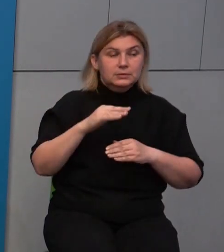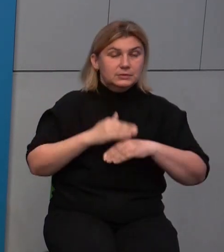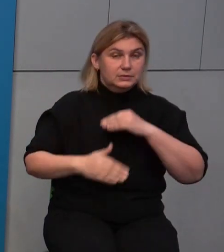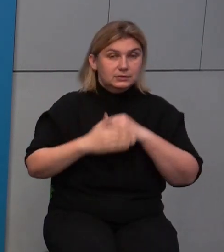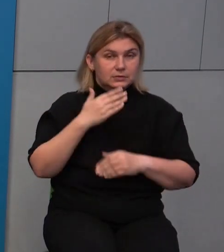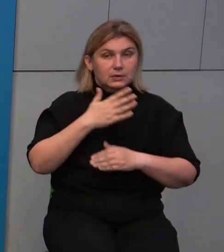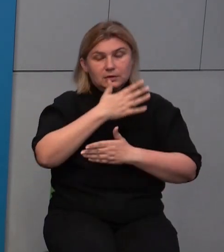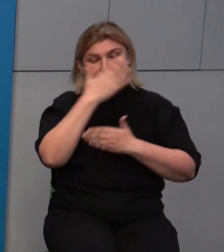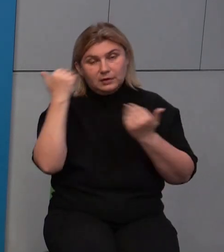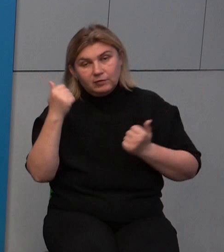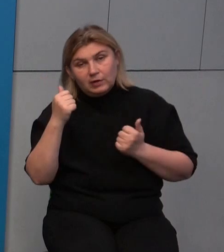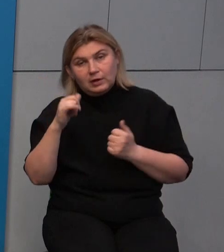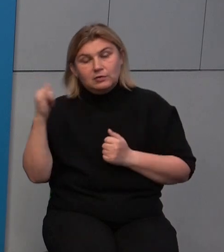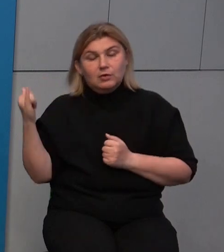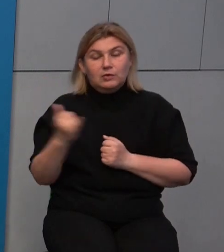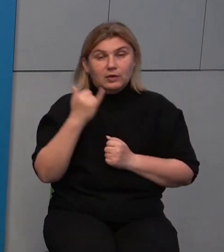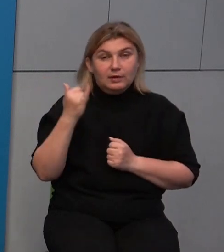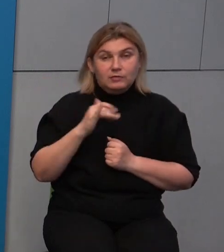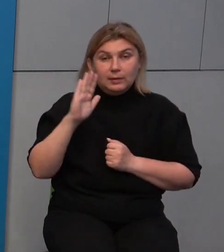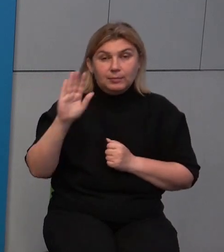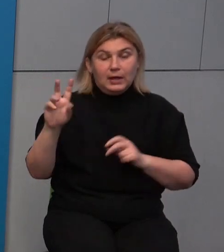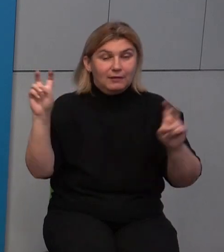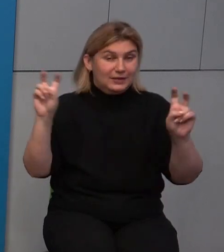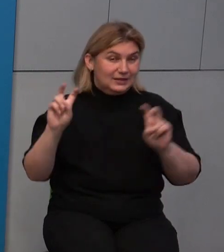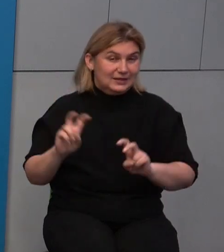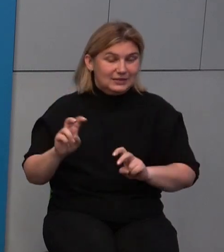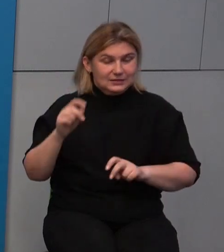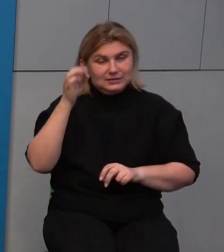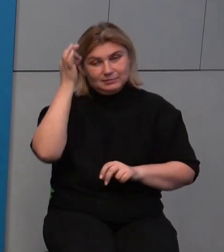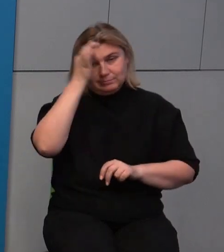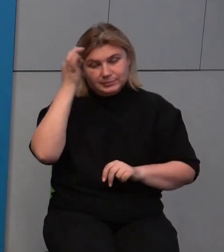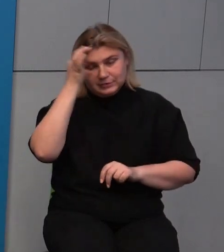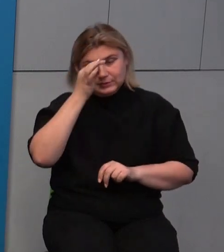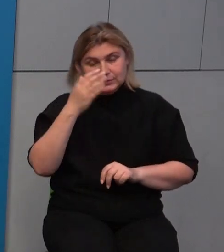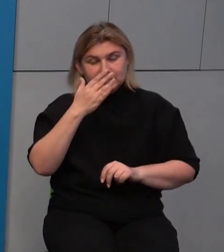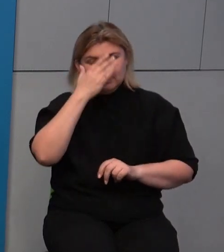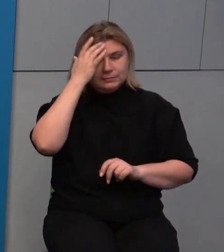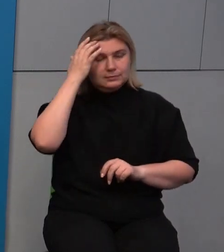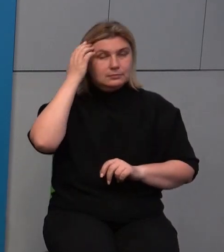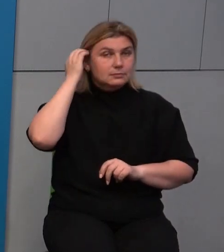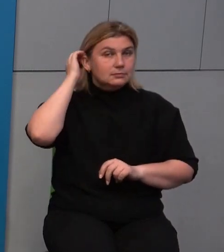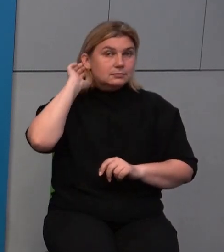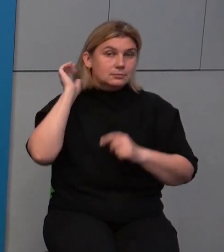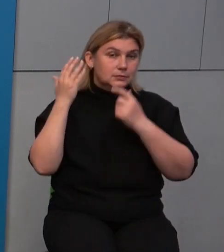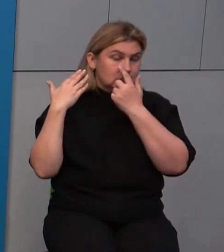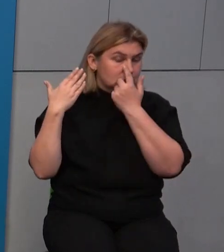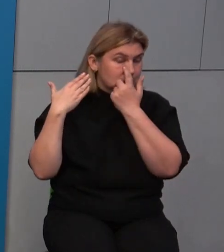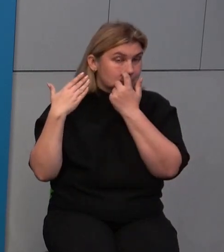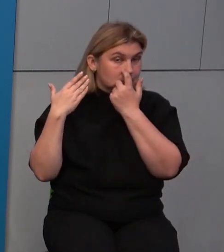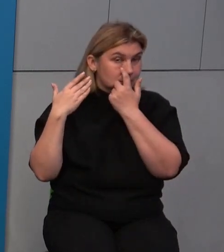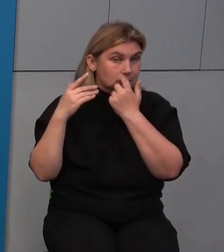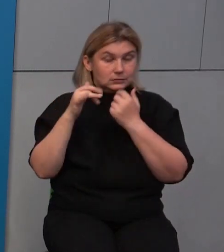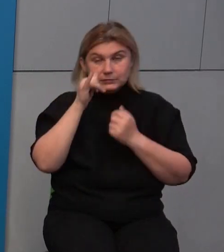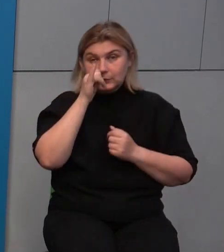czy on tak od zawsze miał taki kryzys psychiczny, czy niedawno go, ale nawet przez jakiś czas nie można było ustalić, gdzie on jest,